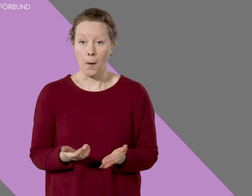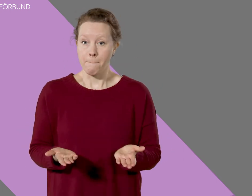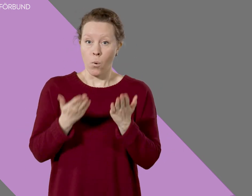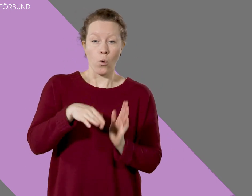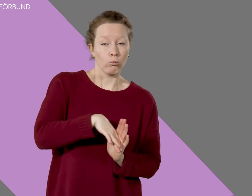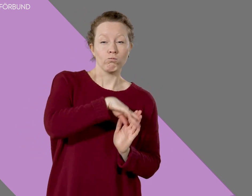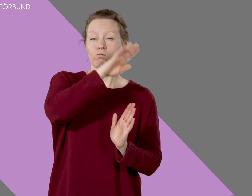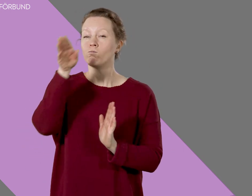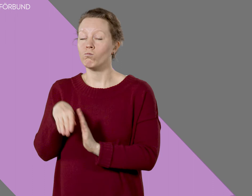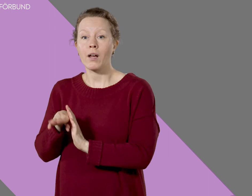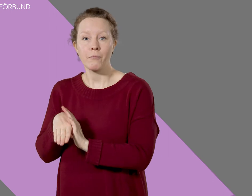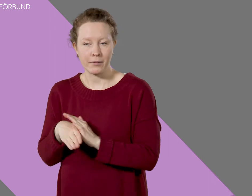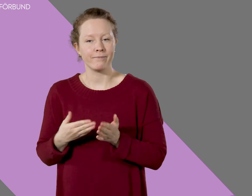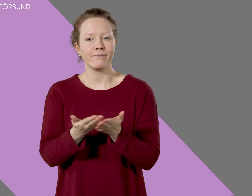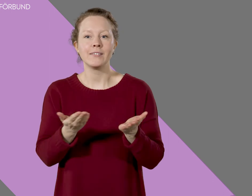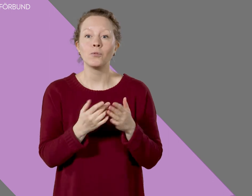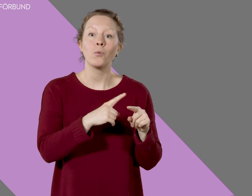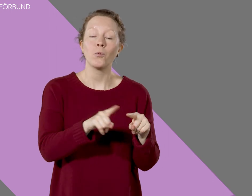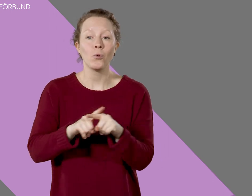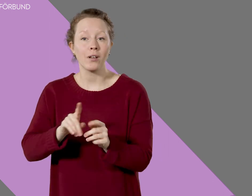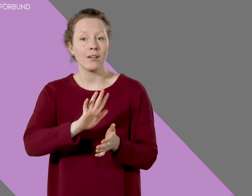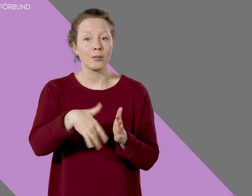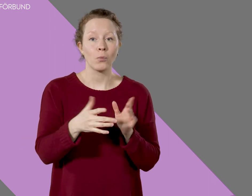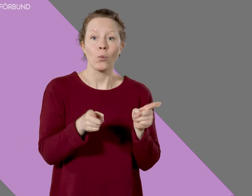Från morgon till eftermiddag visas såväl inhemska som utländska -